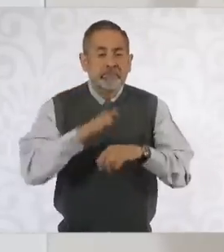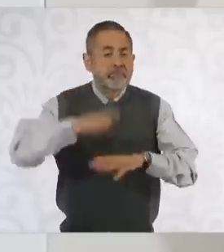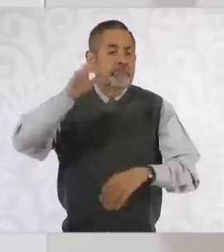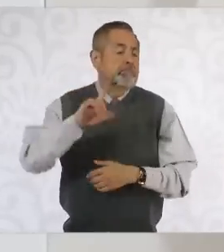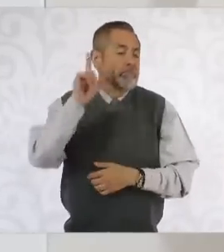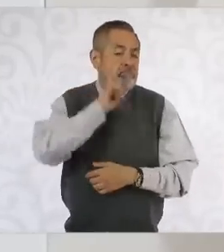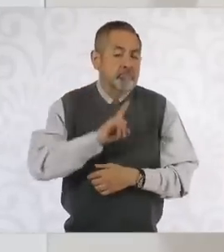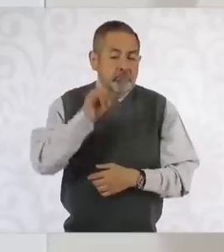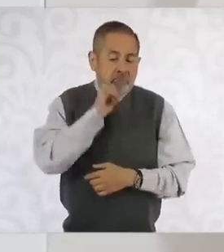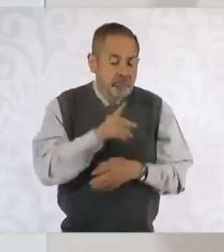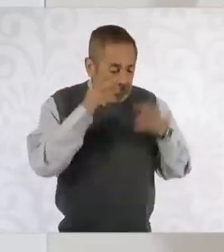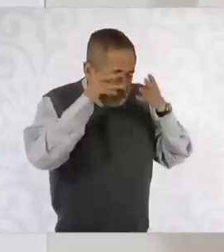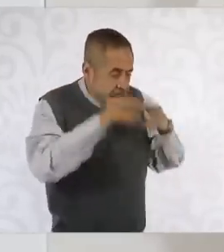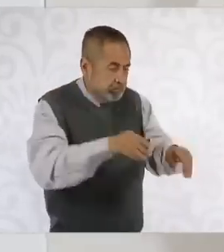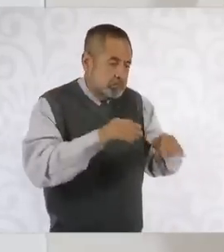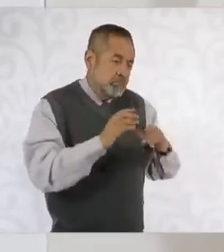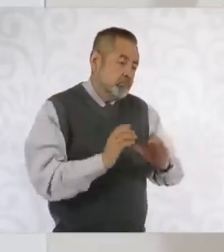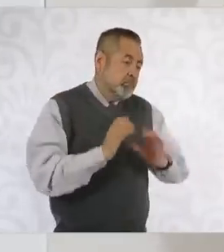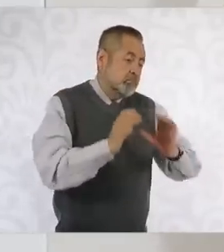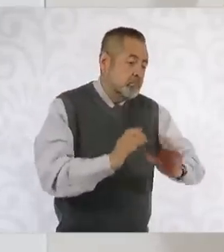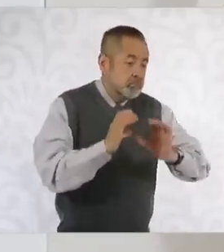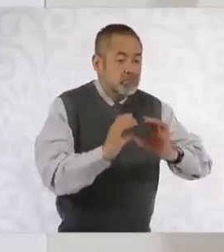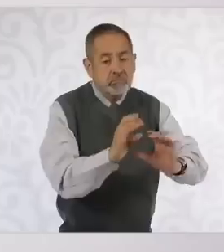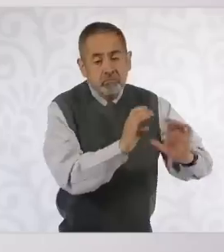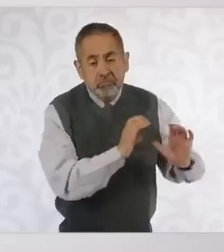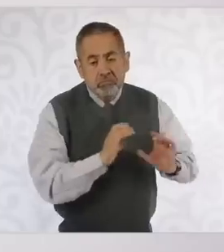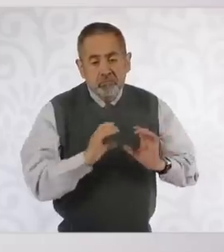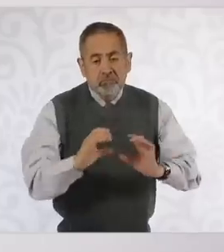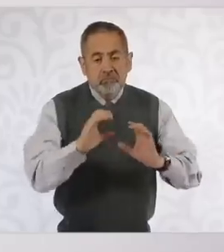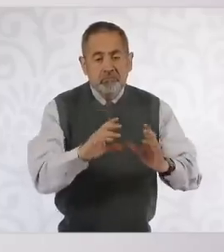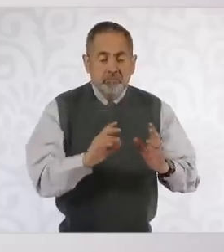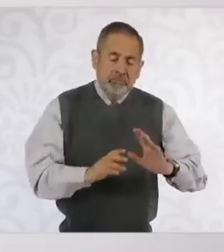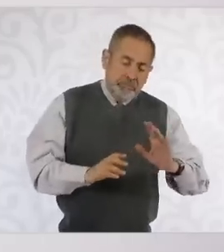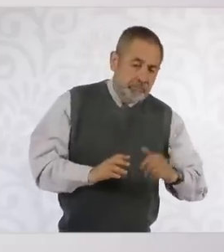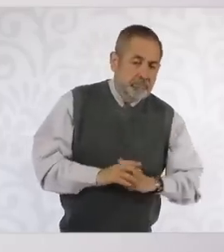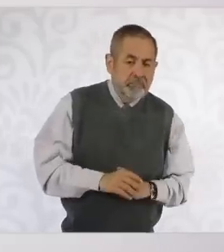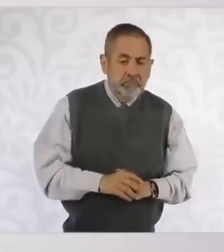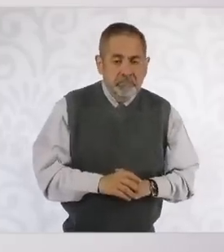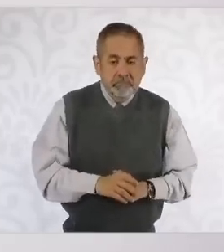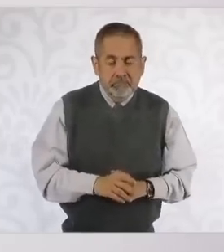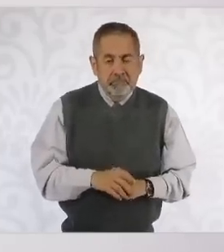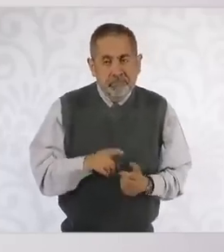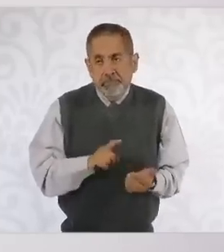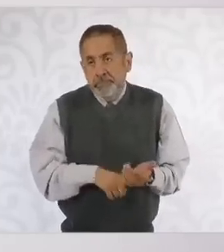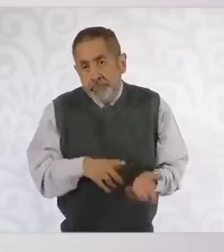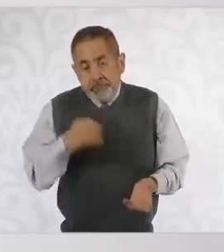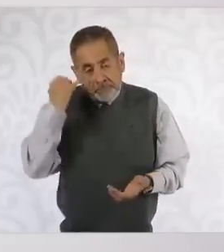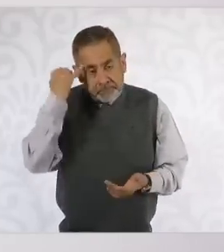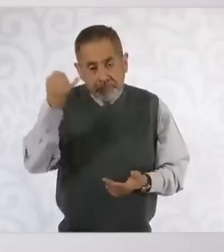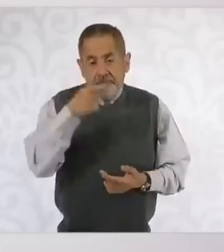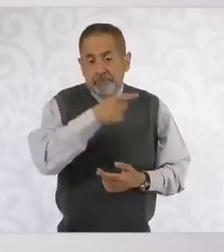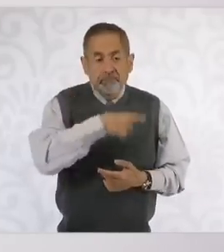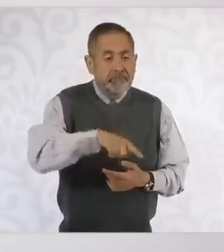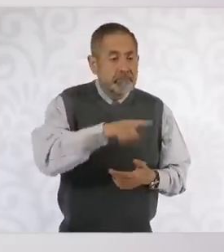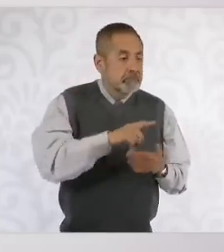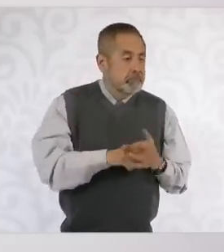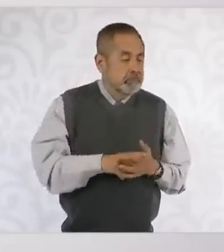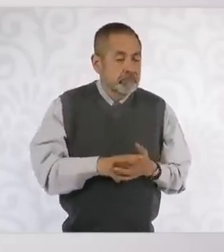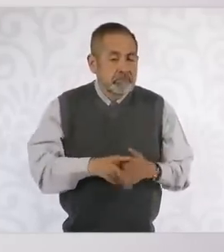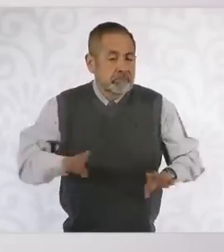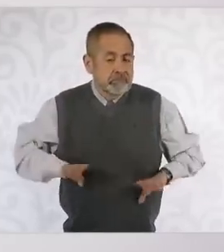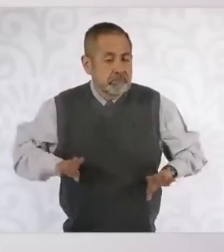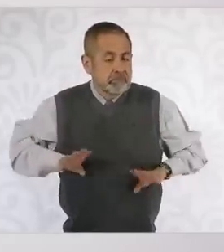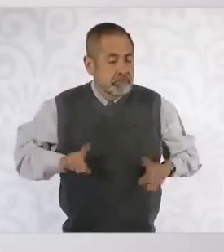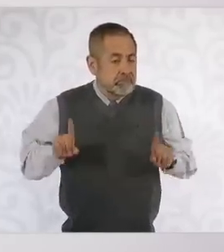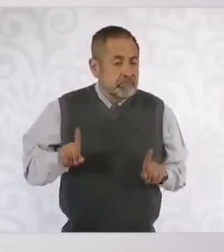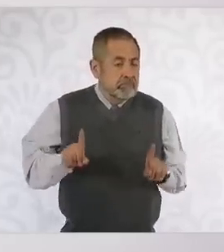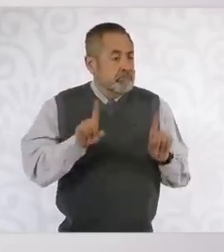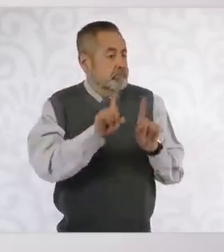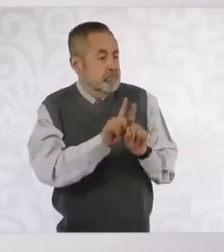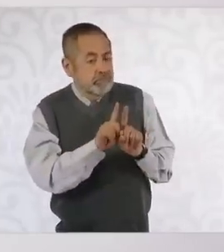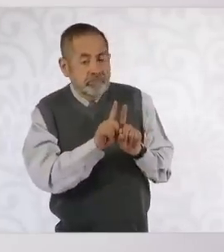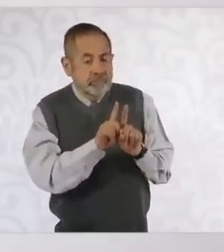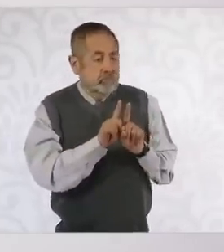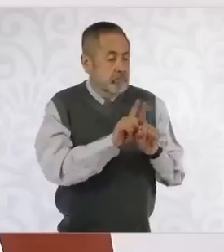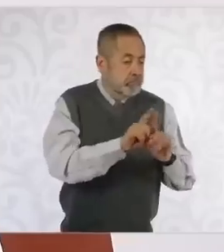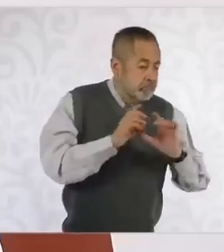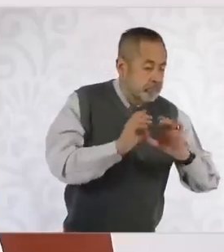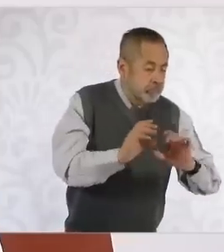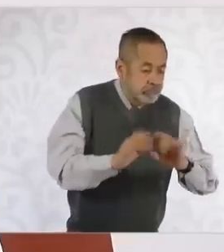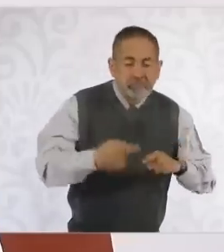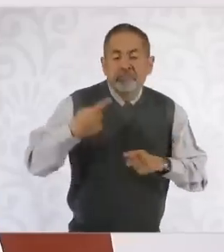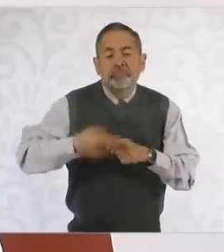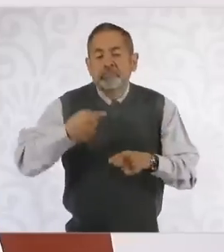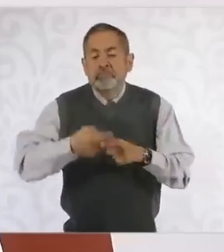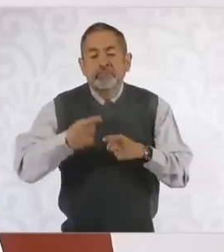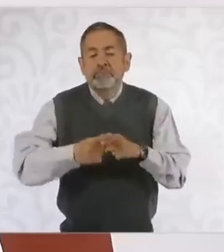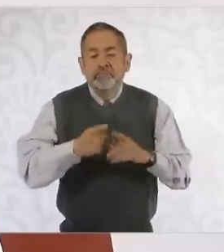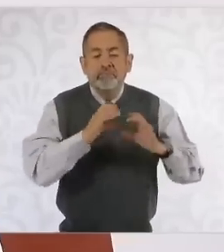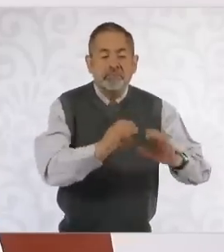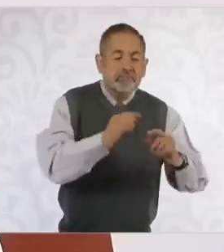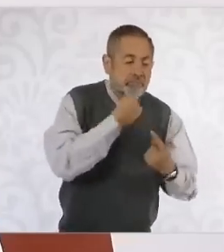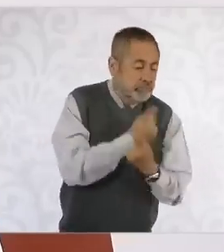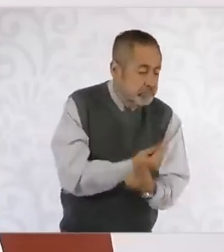eh en esta idea de que en la pareja quien se dedica a cuidar a los niños a las niñas a una